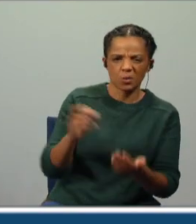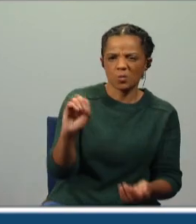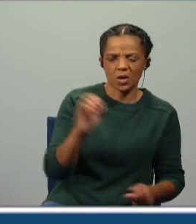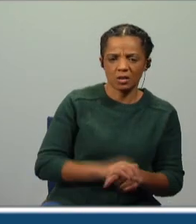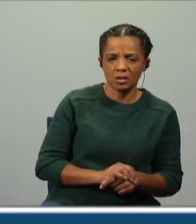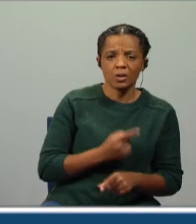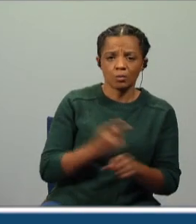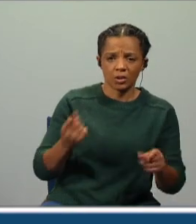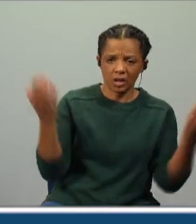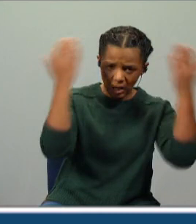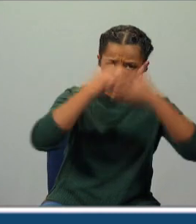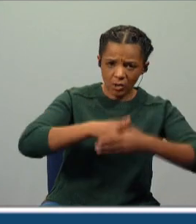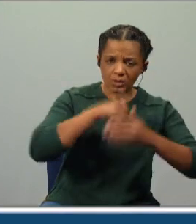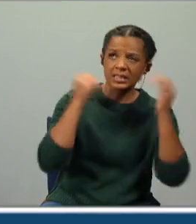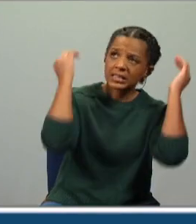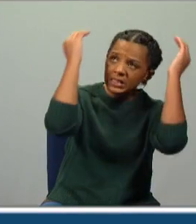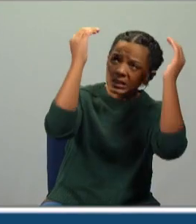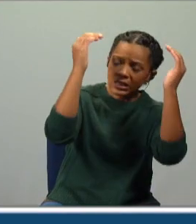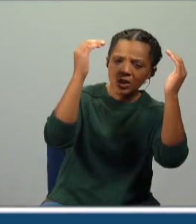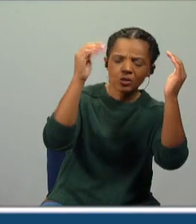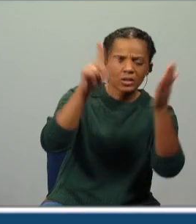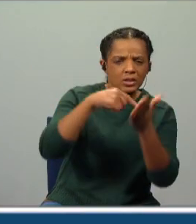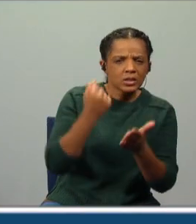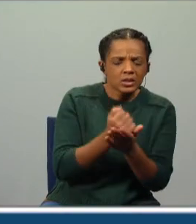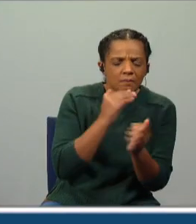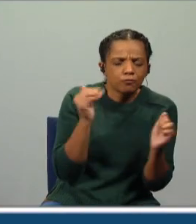porque à noite no céu faz sempre um bocadinho de frio.